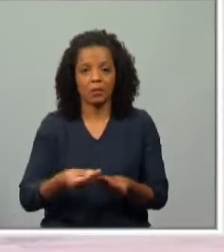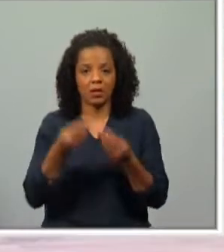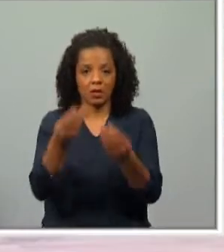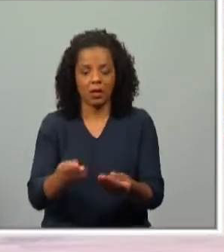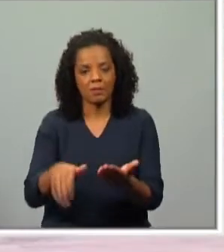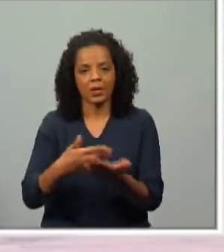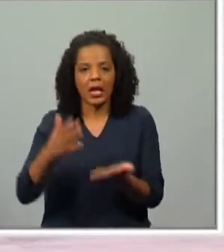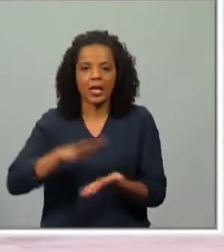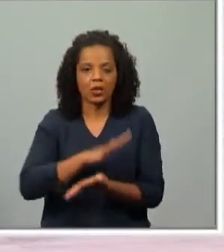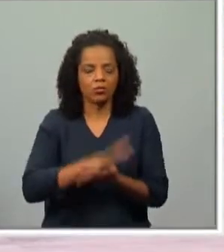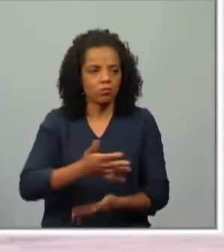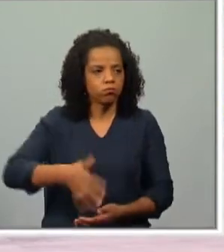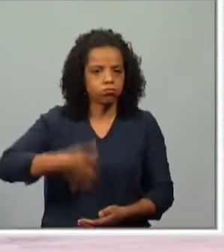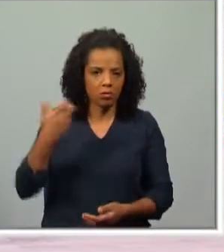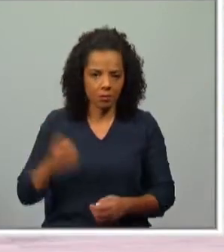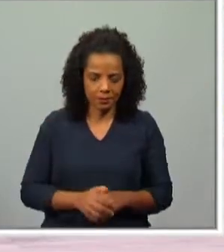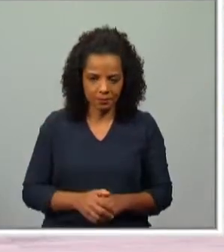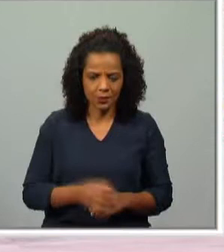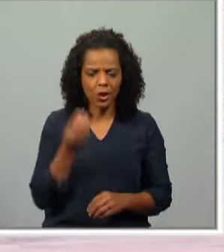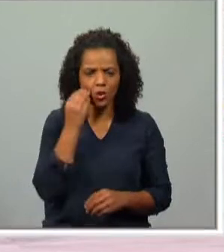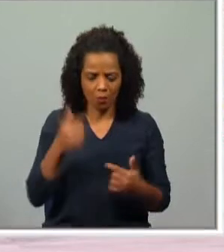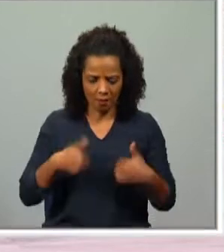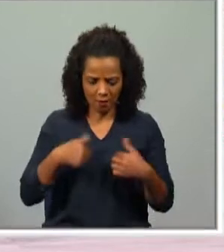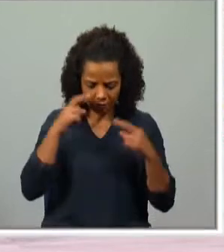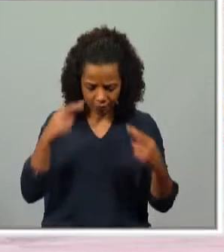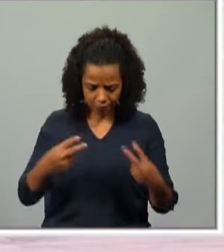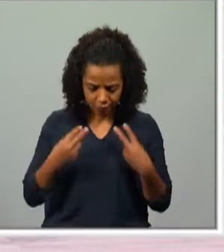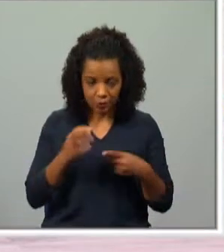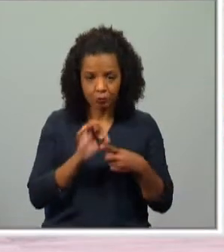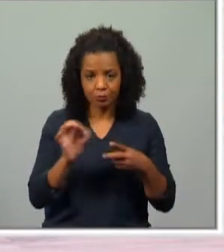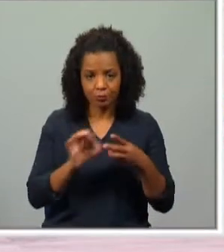por fim como é que ele se auto caracterizado ele até seguia exemplos e 最後他自己怎麼樣描述他甚至遵循例子和